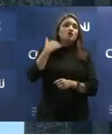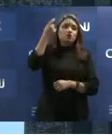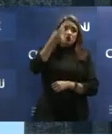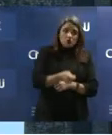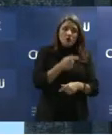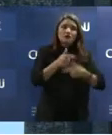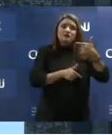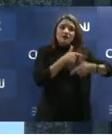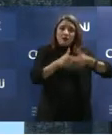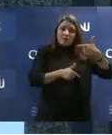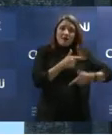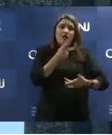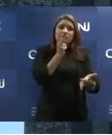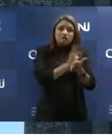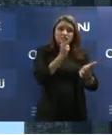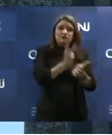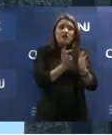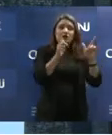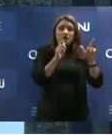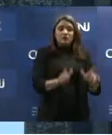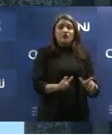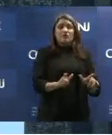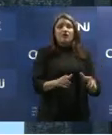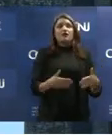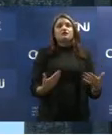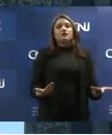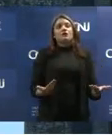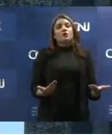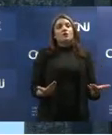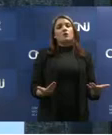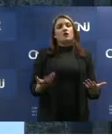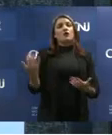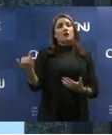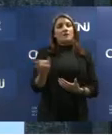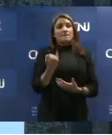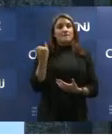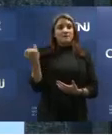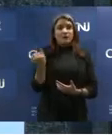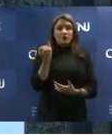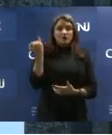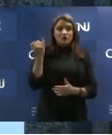o fato de que é muito importante o conceito que o juiz tem na comunidade